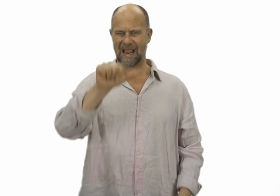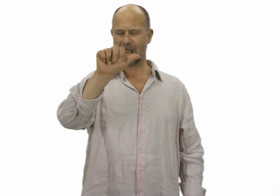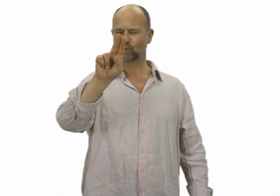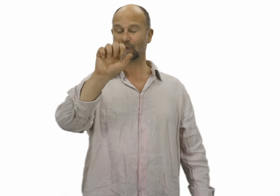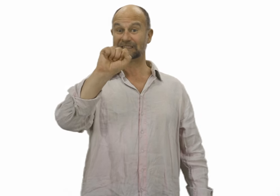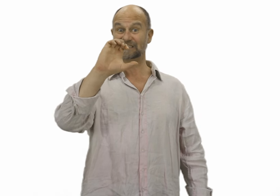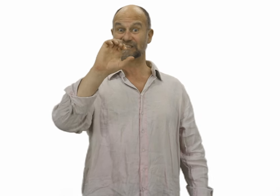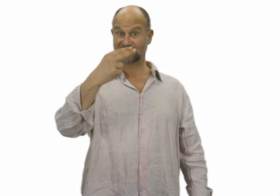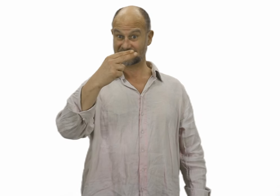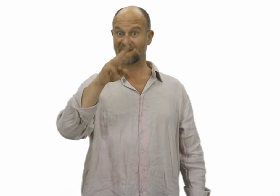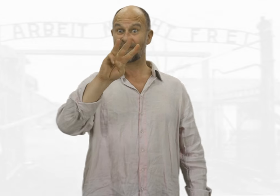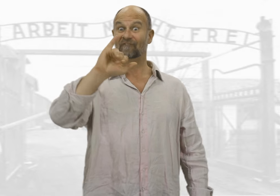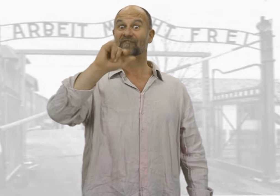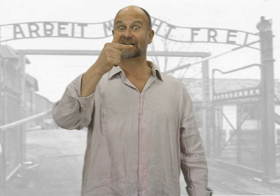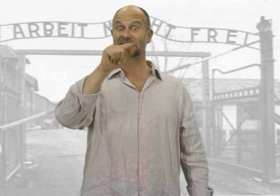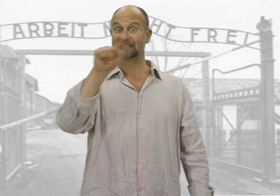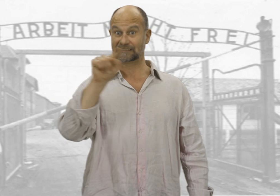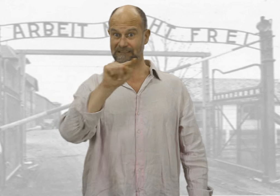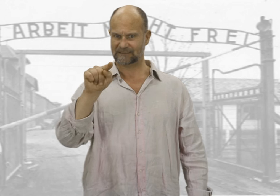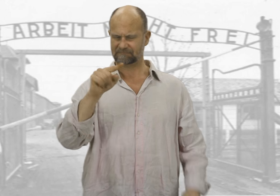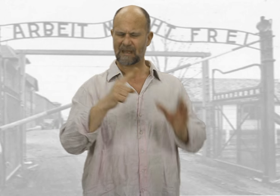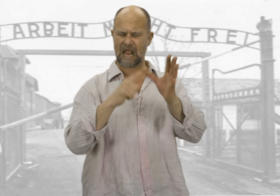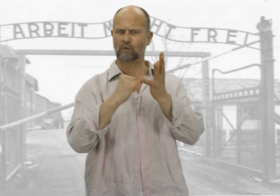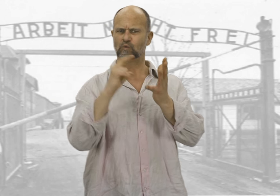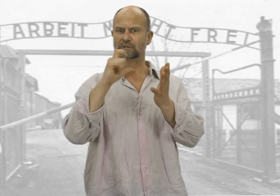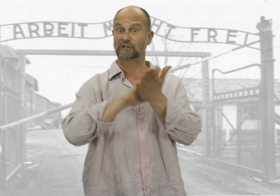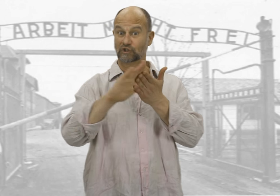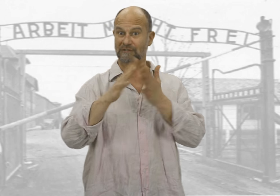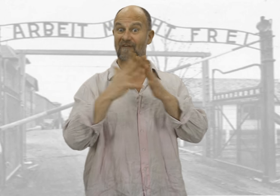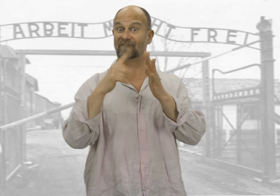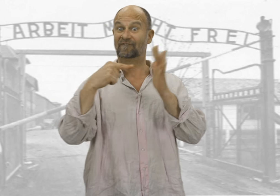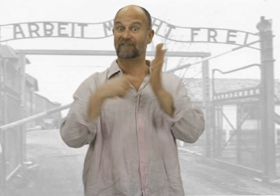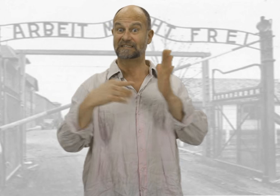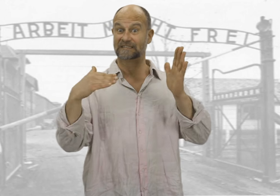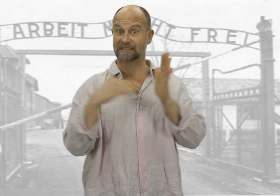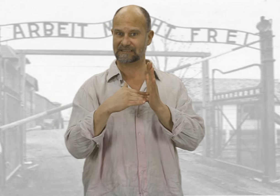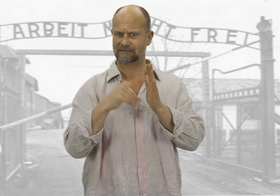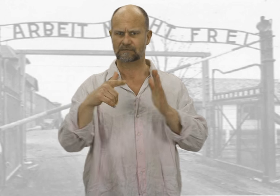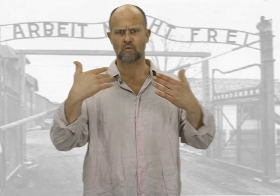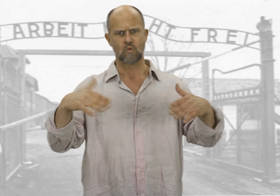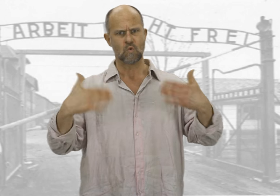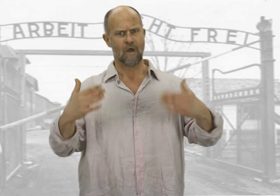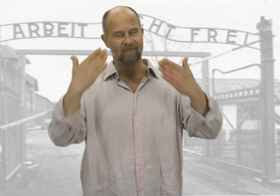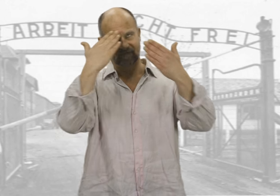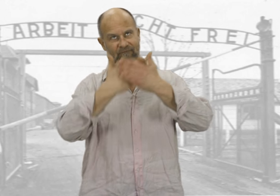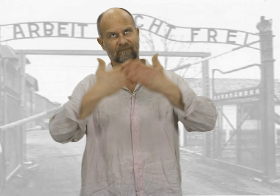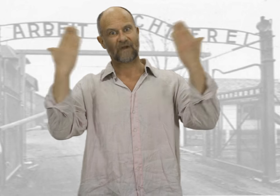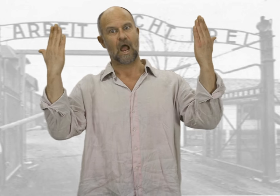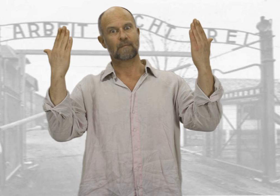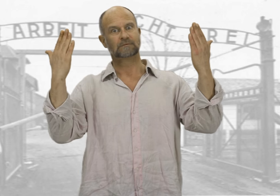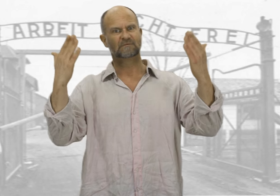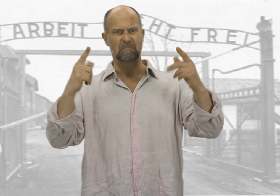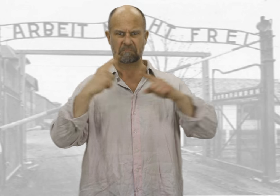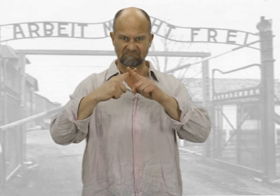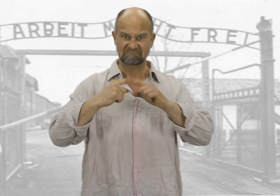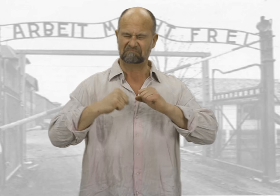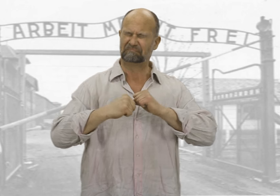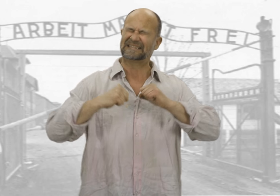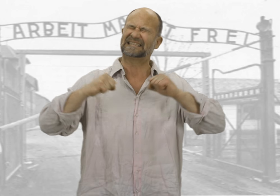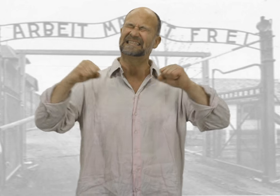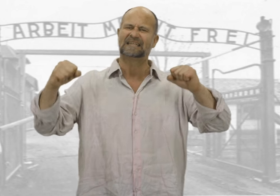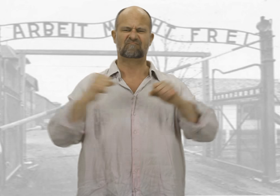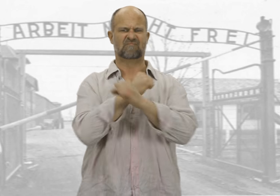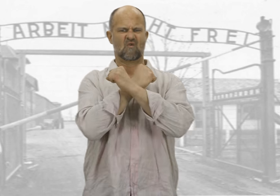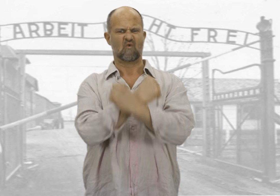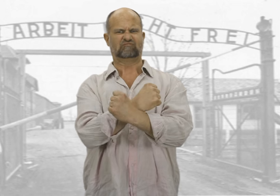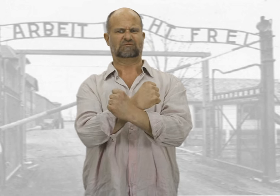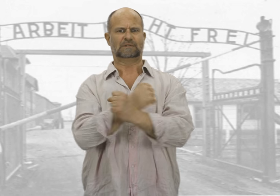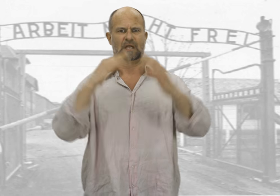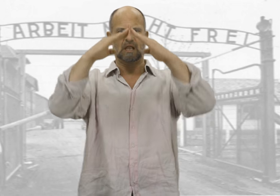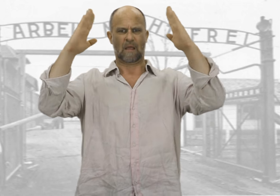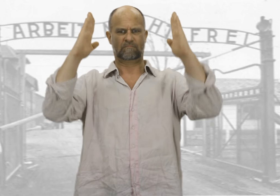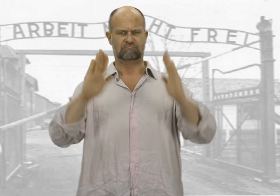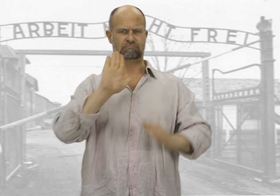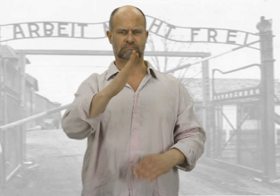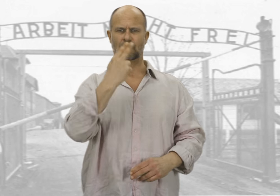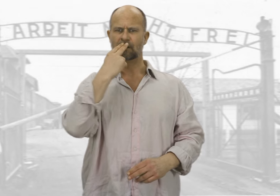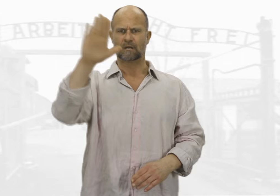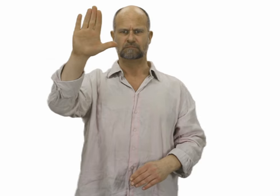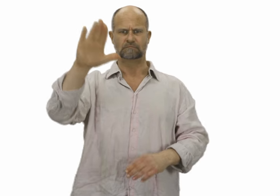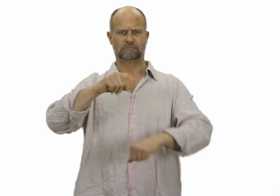AUSCHWITZ - Das berühmteste und größte Konzentrationslager der Nazis.